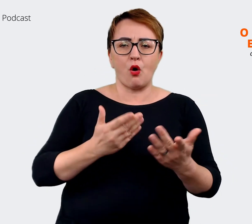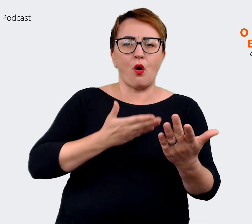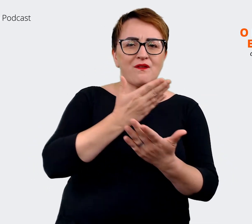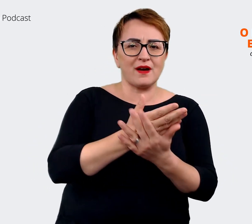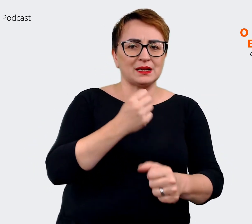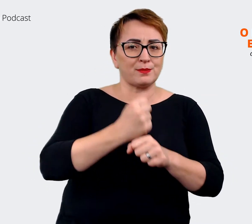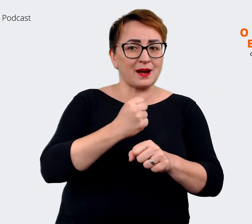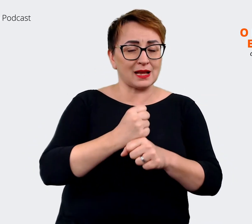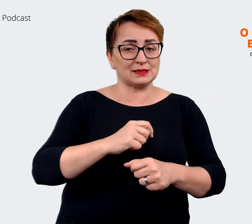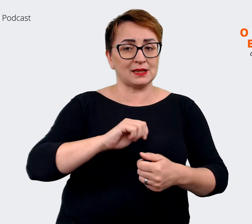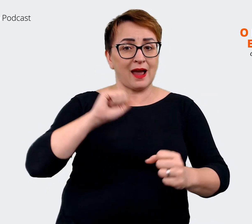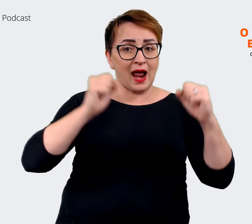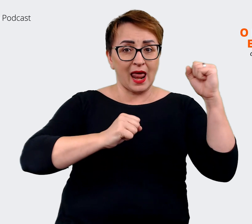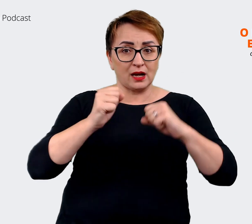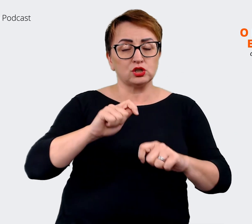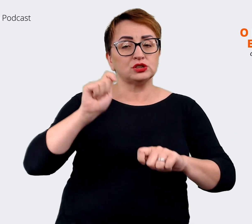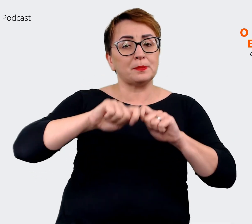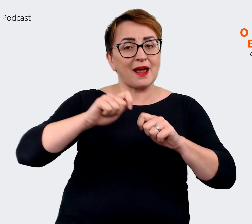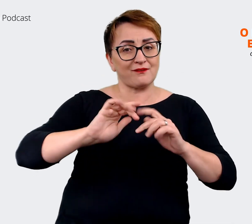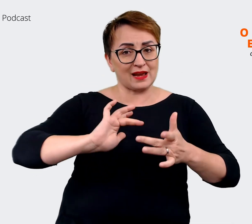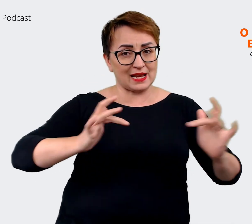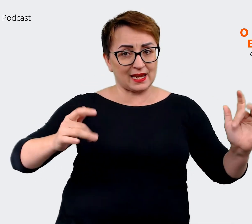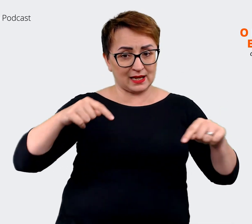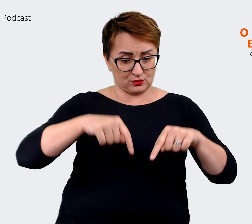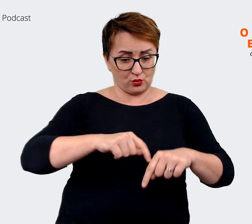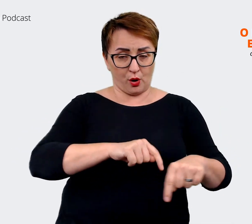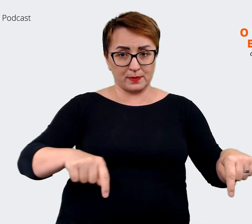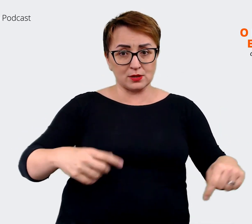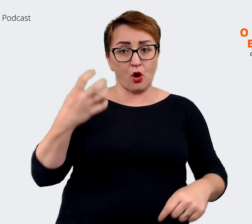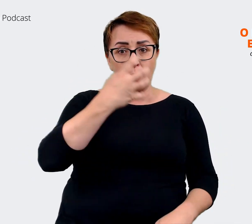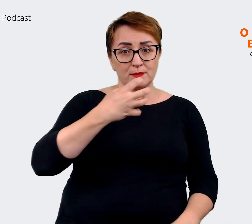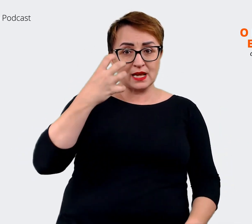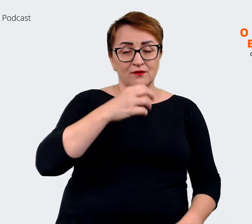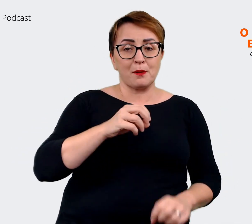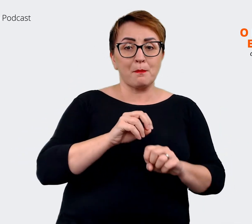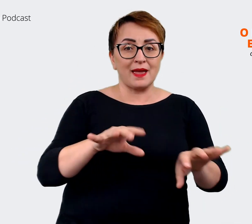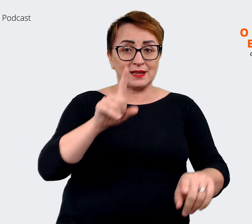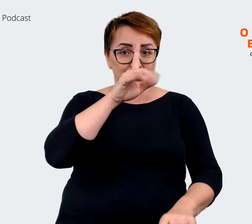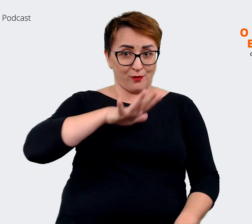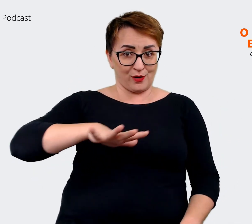i obserwuj nas w mediach społecznościowych. Do usłyszenia w kolejnym Allegro Tech Podcast.